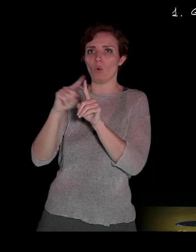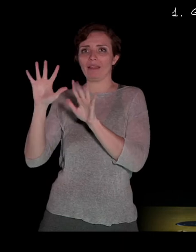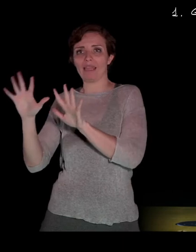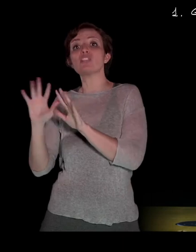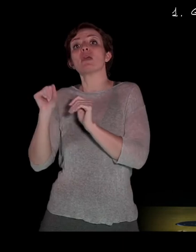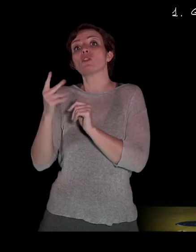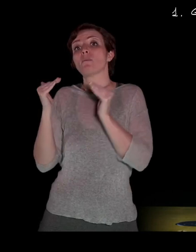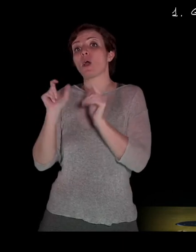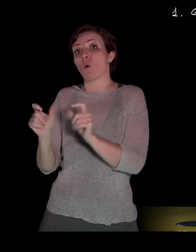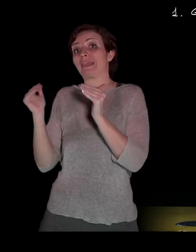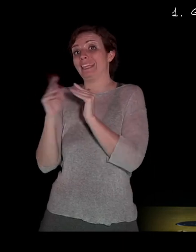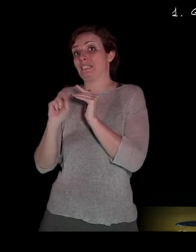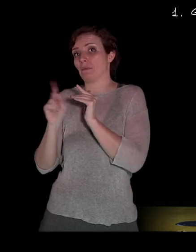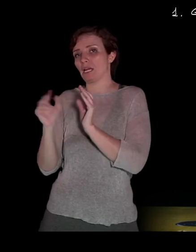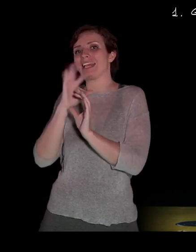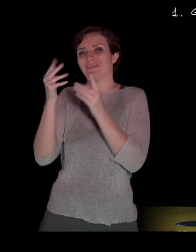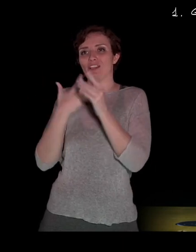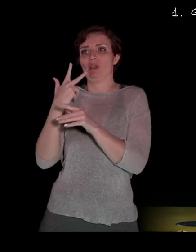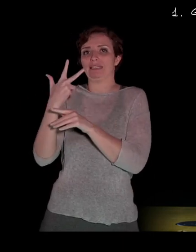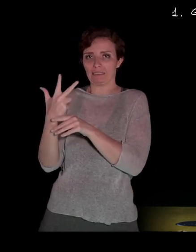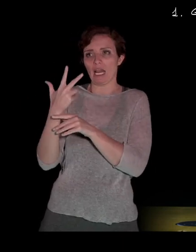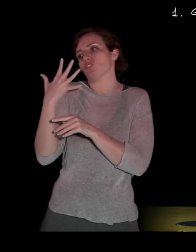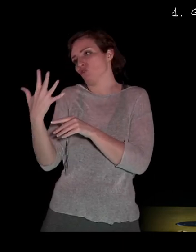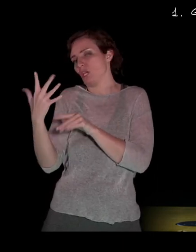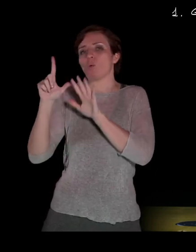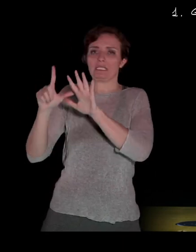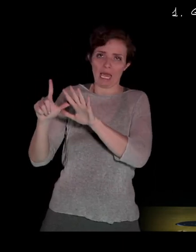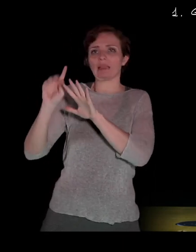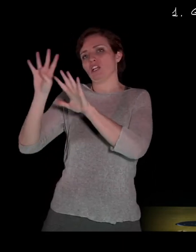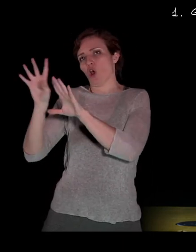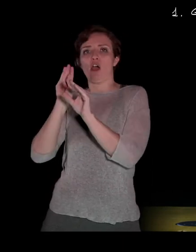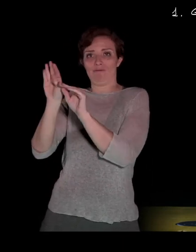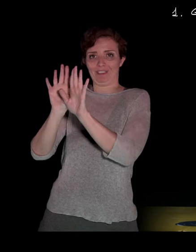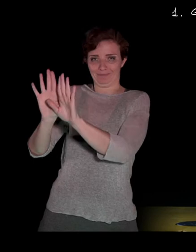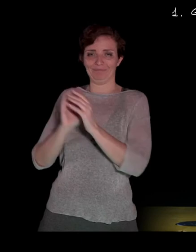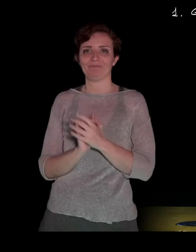Allora qui dentro avremo i numeri 3, 5, 7, 9. Questa è una prima rappresentazione,